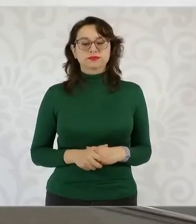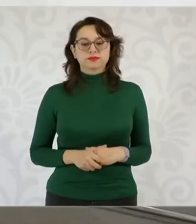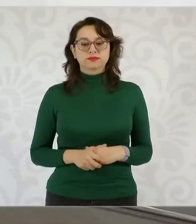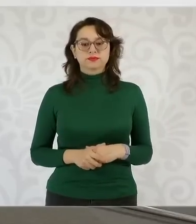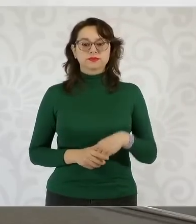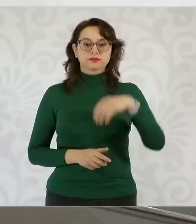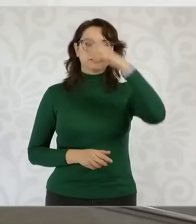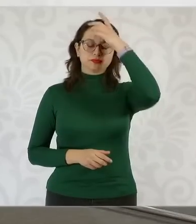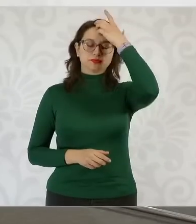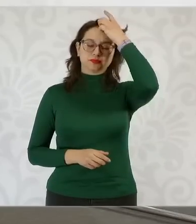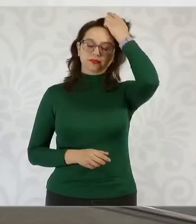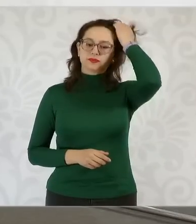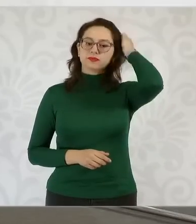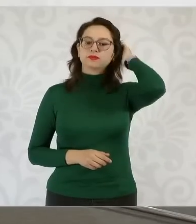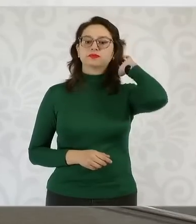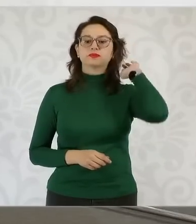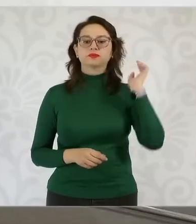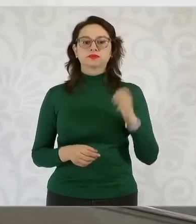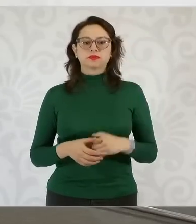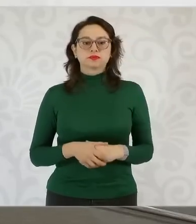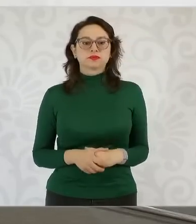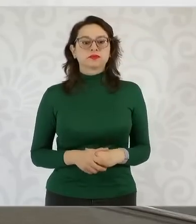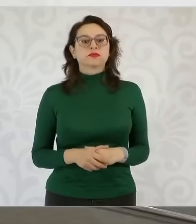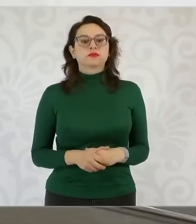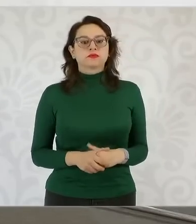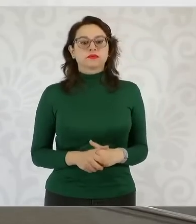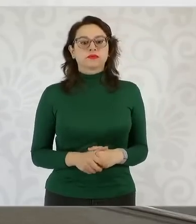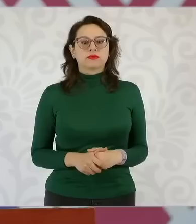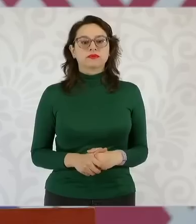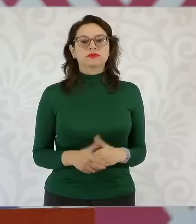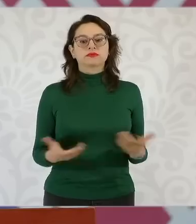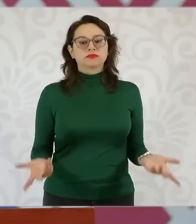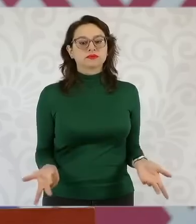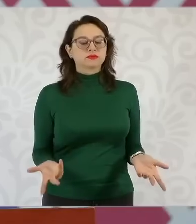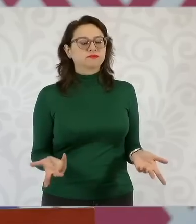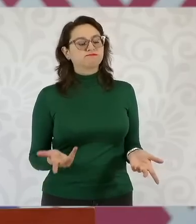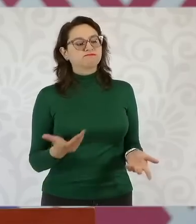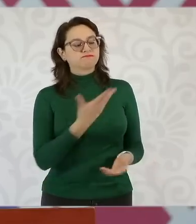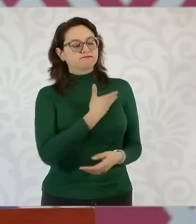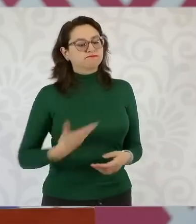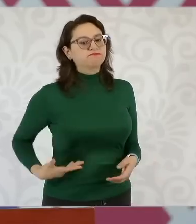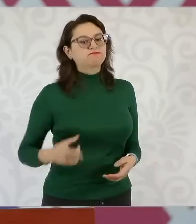señora presidenta Muchas gracias por permitirnos compartir nuestra historia planes y compromisos